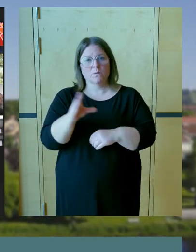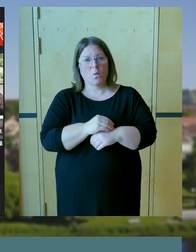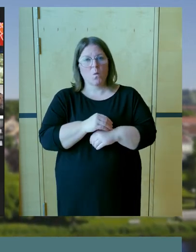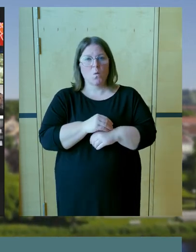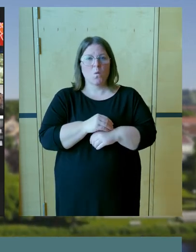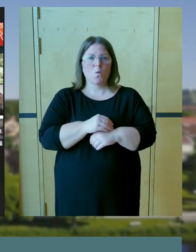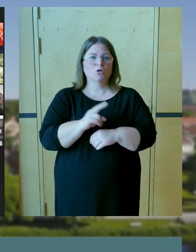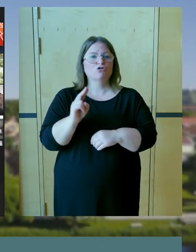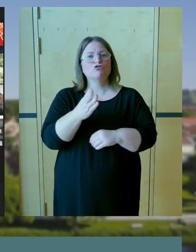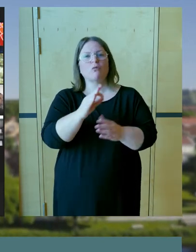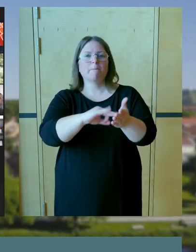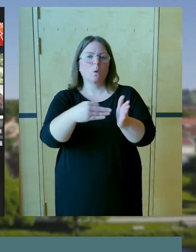Vad tittar på Socialnämnden